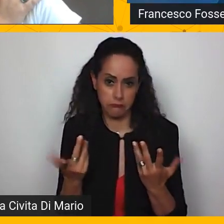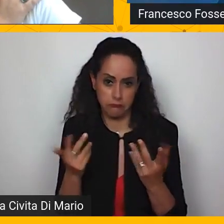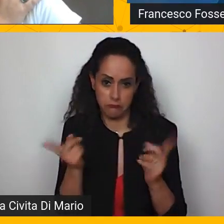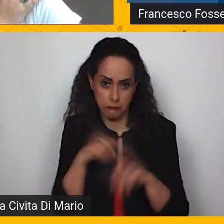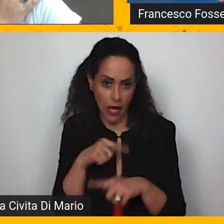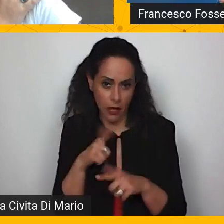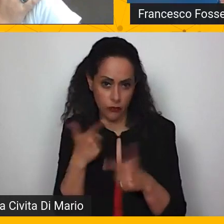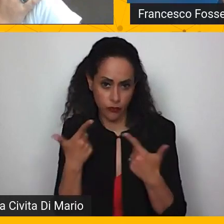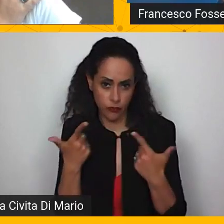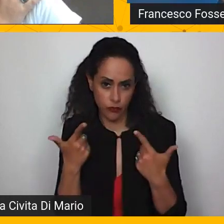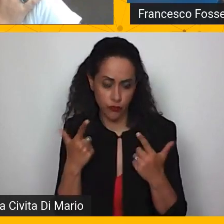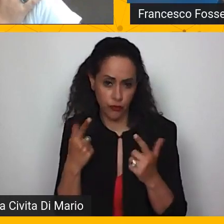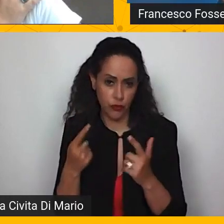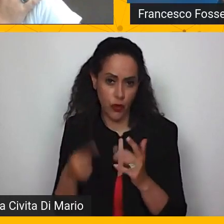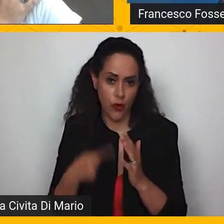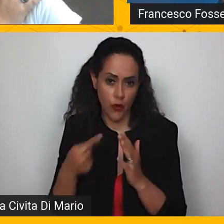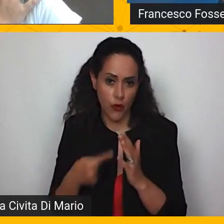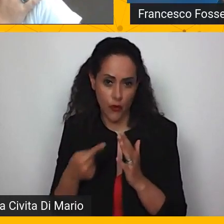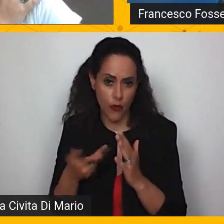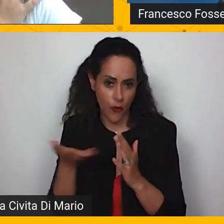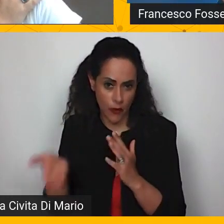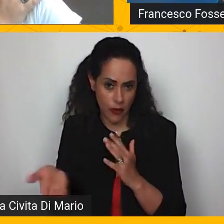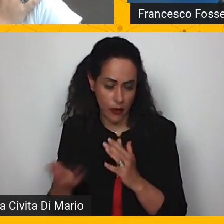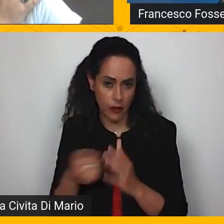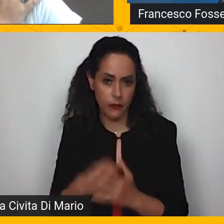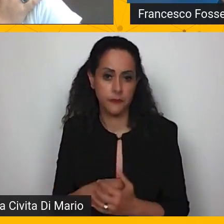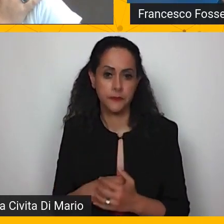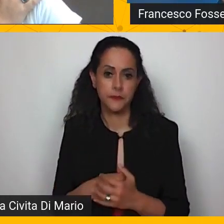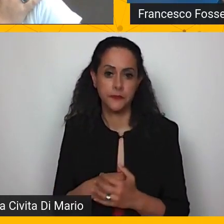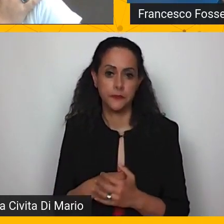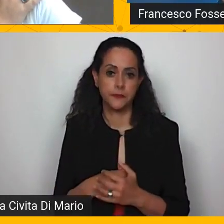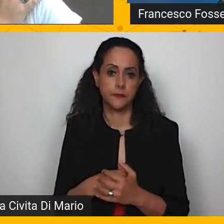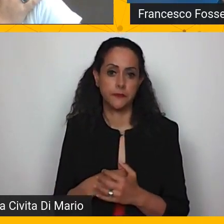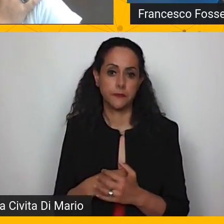senso non non c'è veramente niente di male a passare